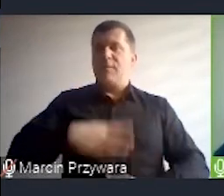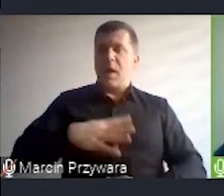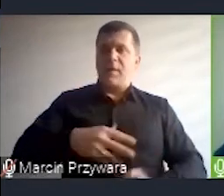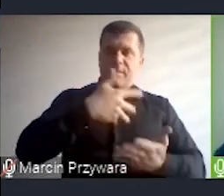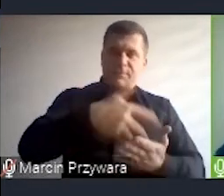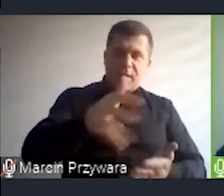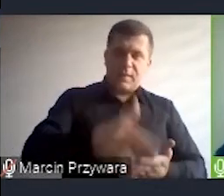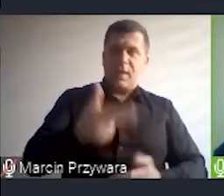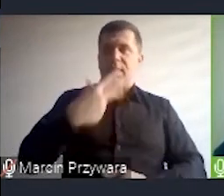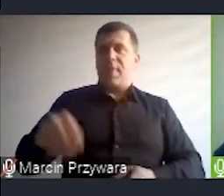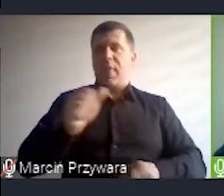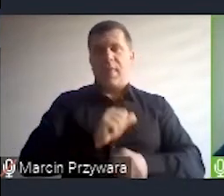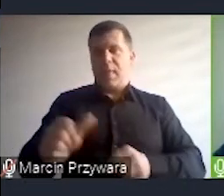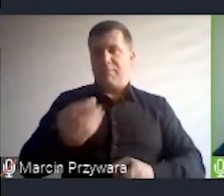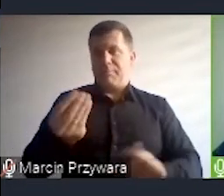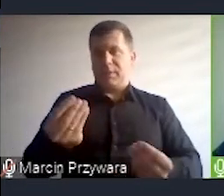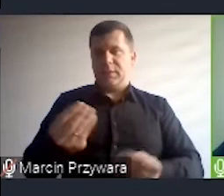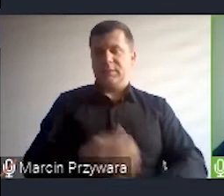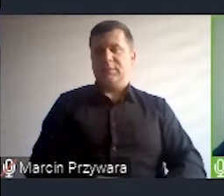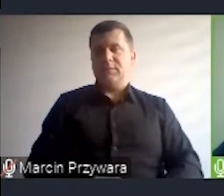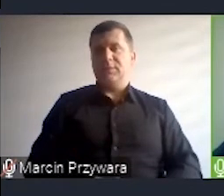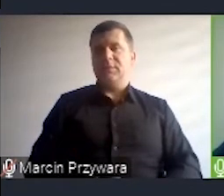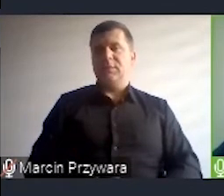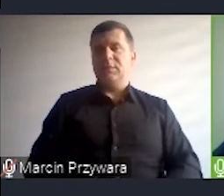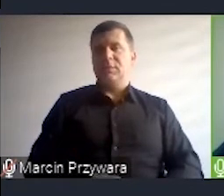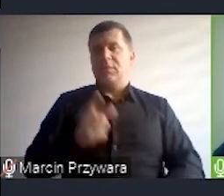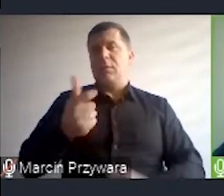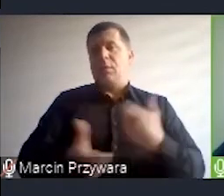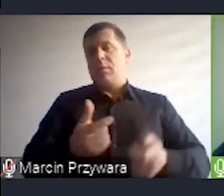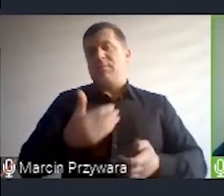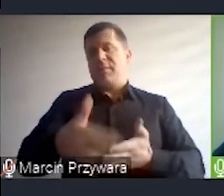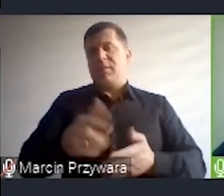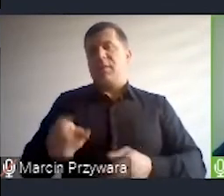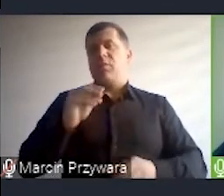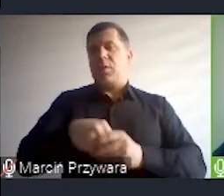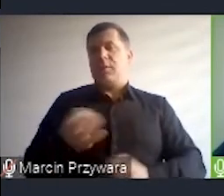który nie jest pieniędzy, poniesionego jako wkład własny.